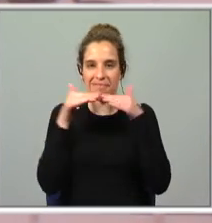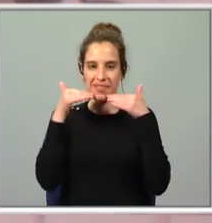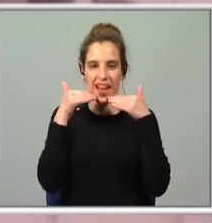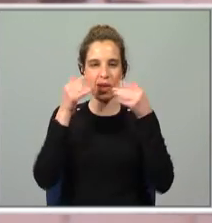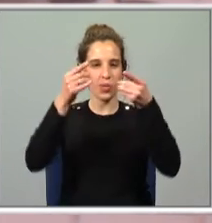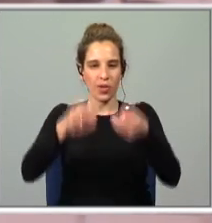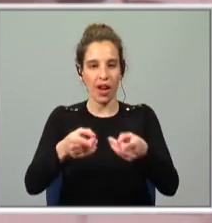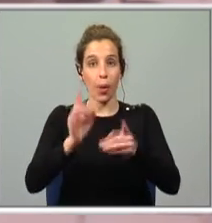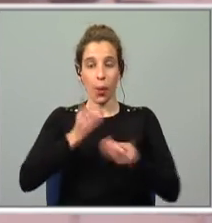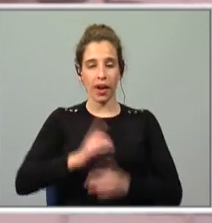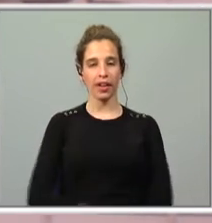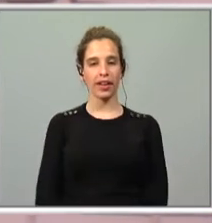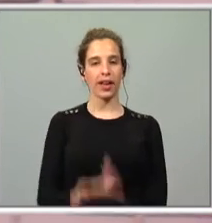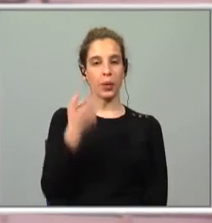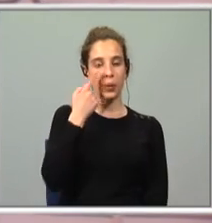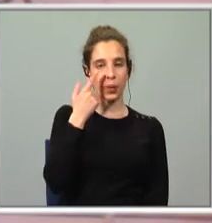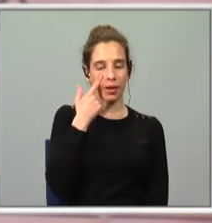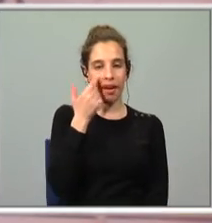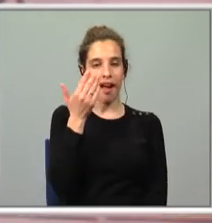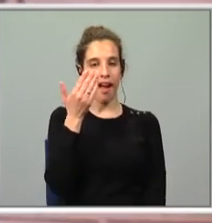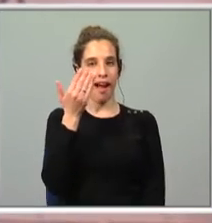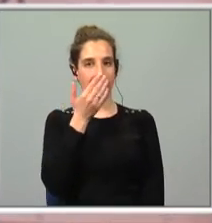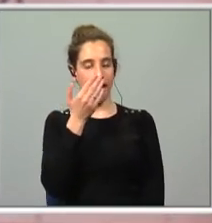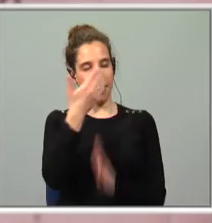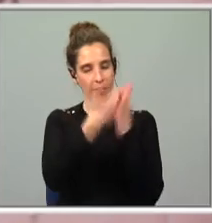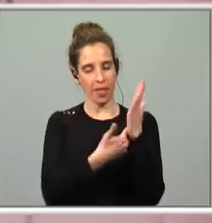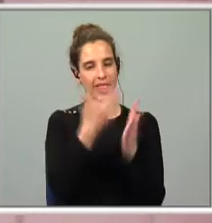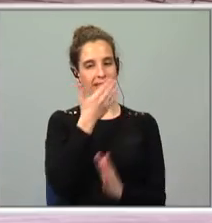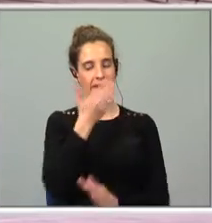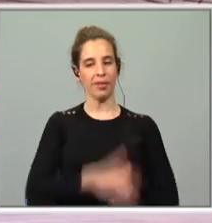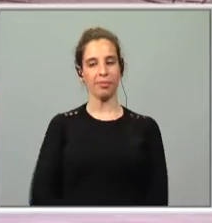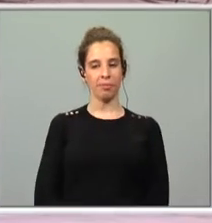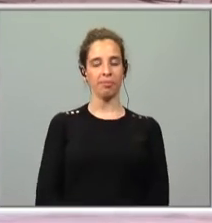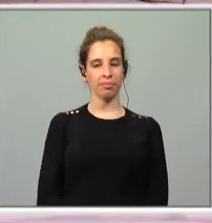vamos lá começar o que a conhecer o nosso o nosso plano 讓我們開始了解什麼我們的計劃